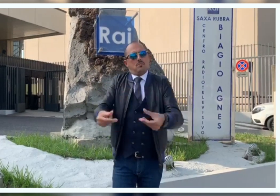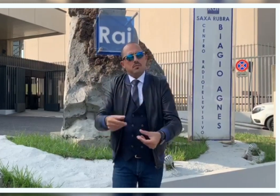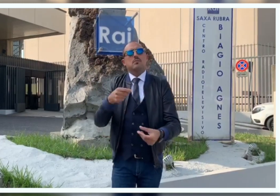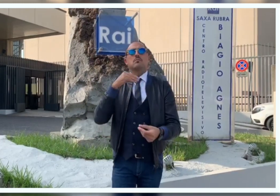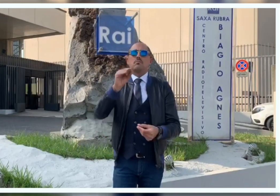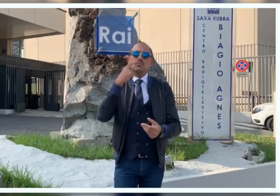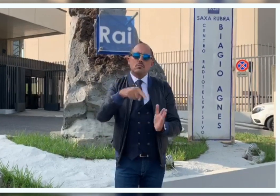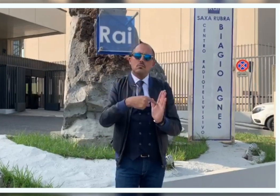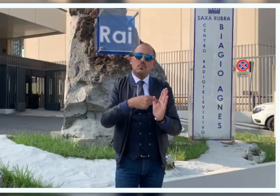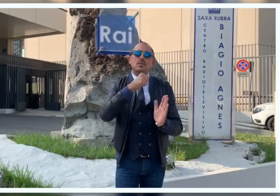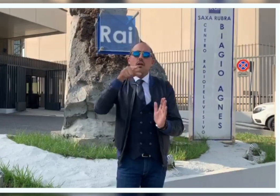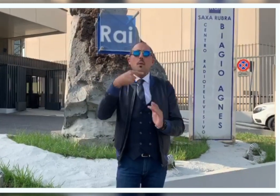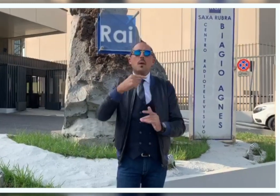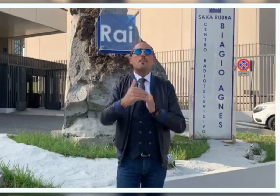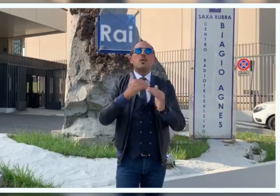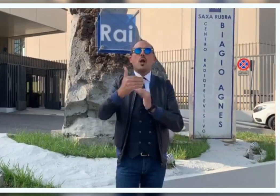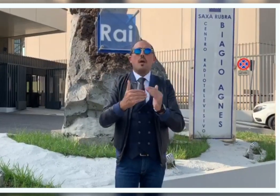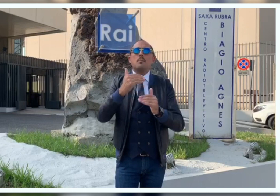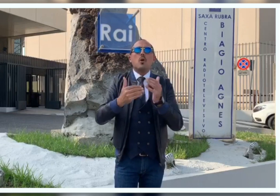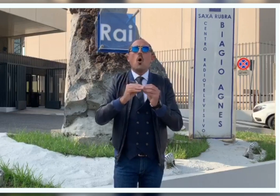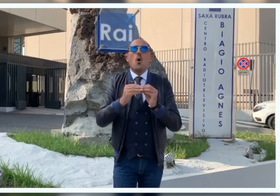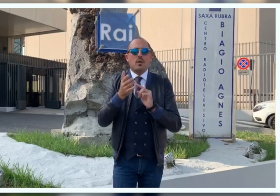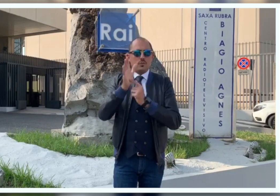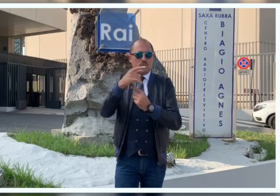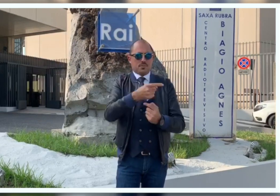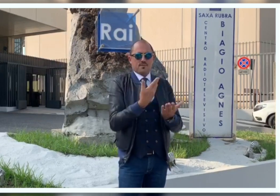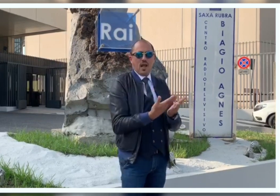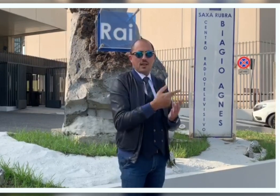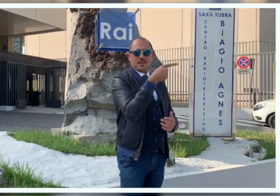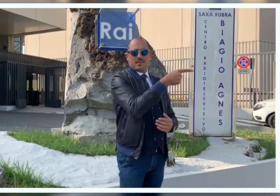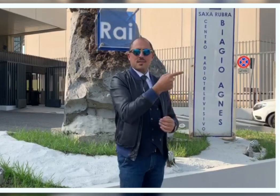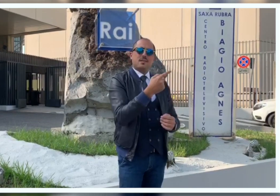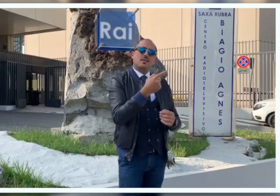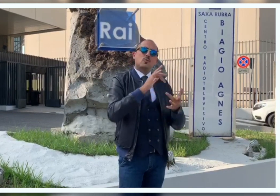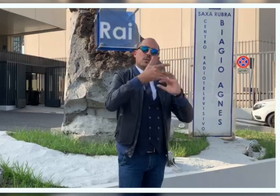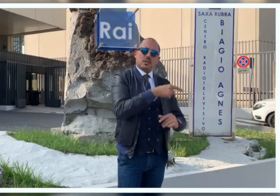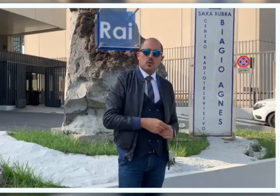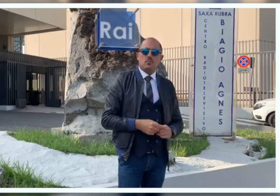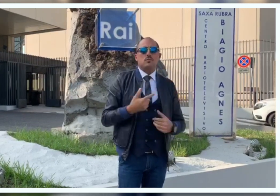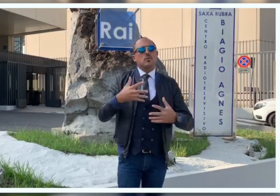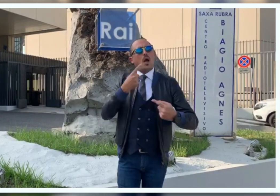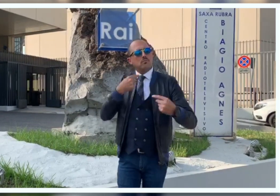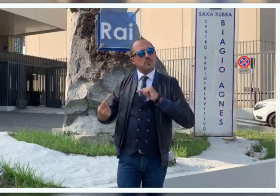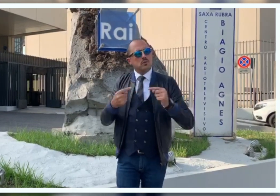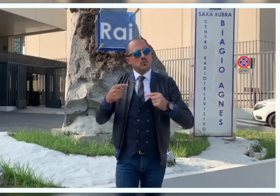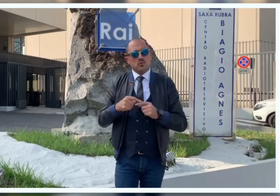che potremo portare al Comitato RAI con l'obiettivo di migliorare il servizio sulla base del gradimento raccolto sul nostro sito.